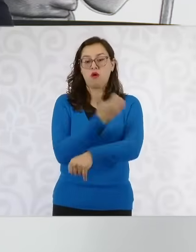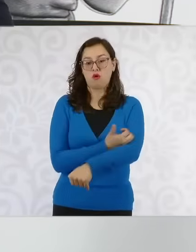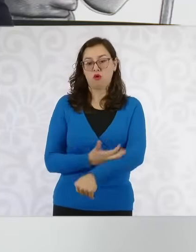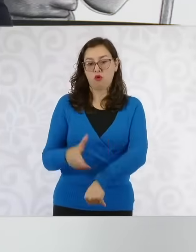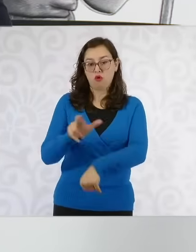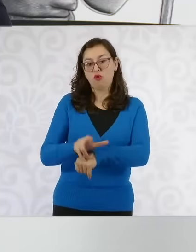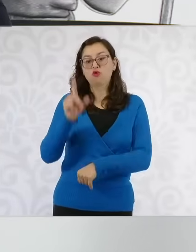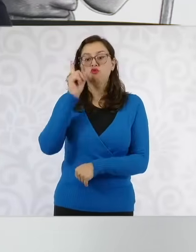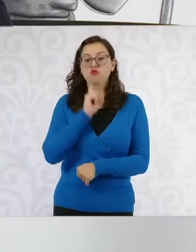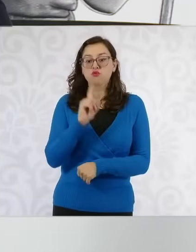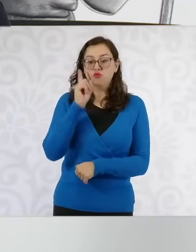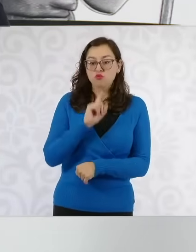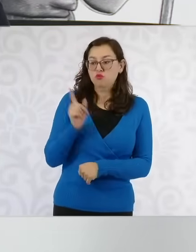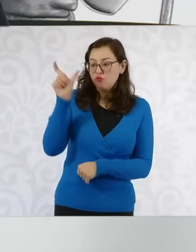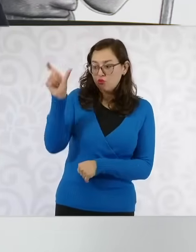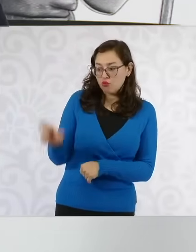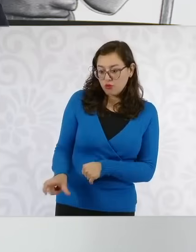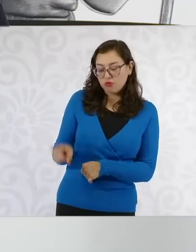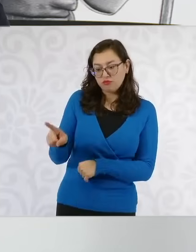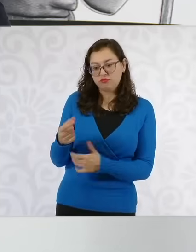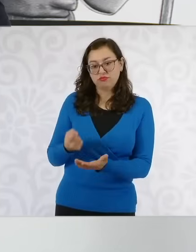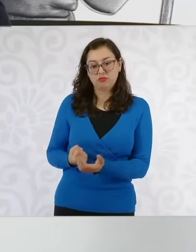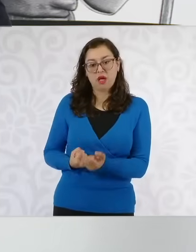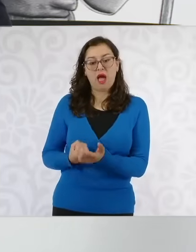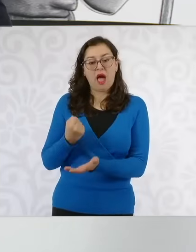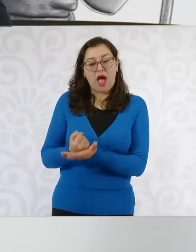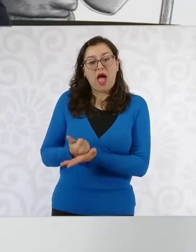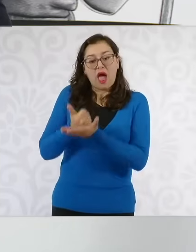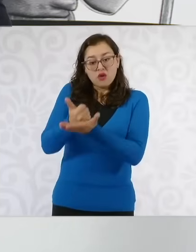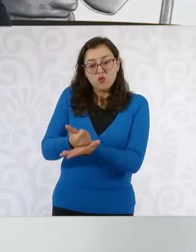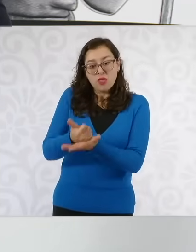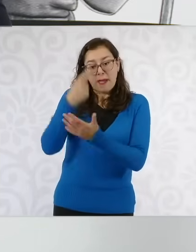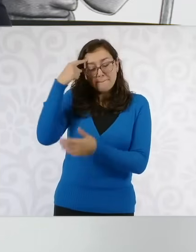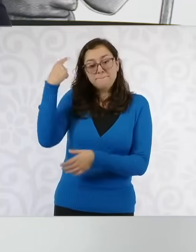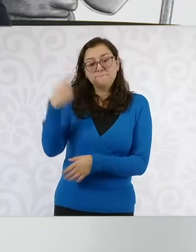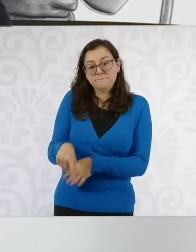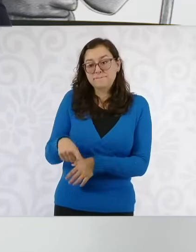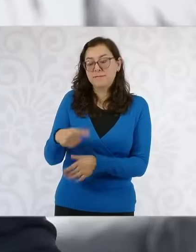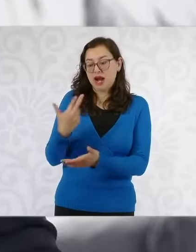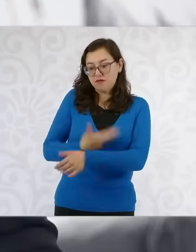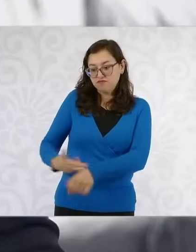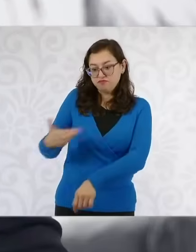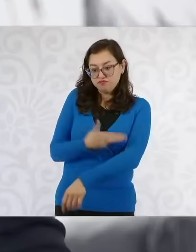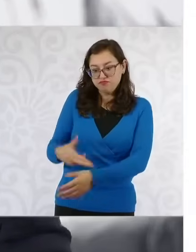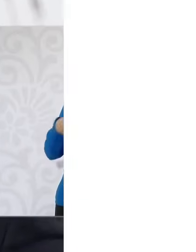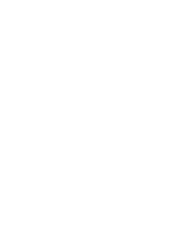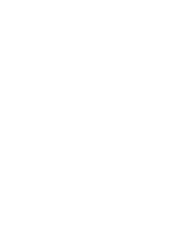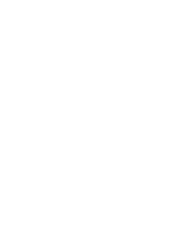las bases para generar las capacidades operativas y de gestión de mexicana a continuación si me